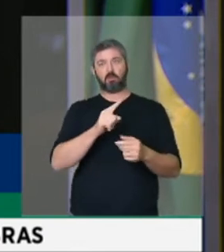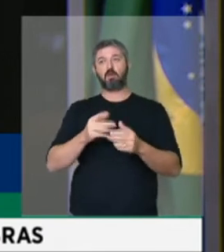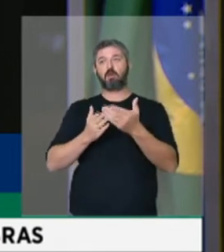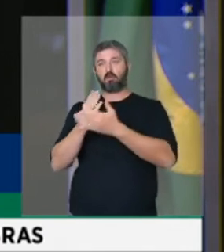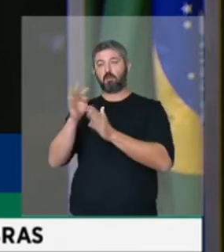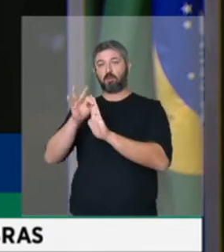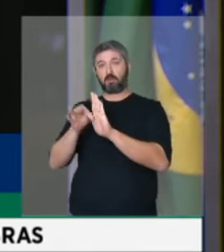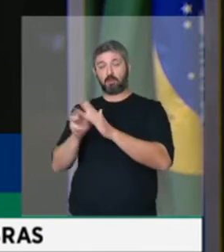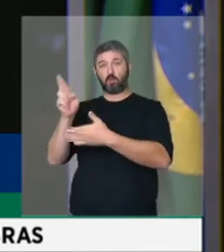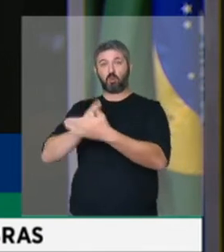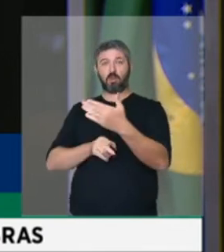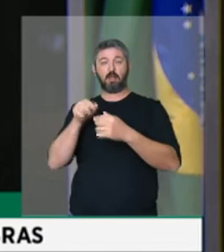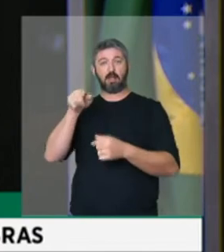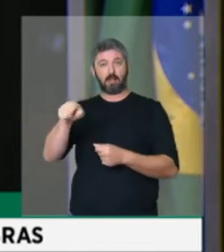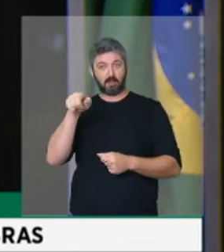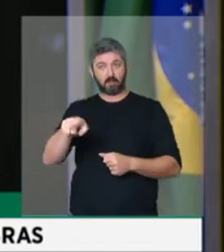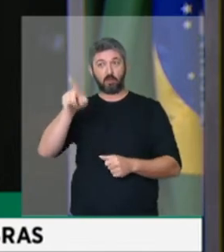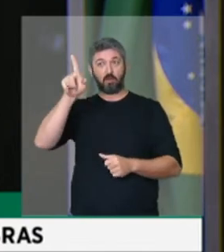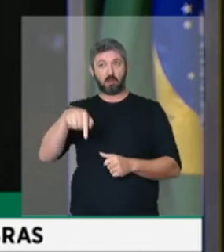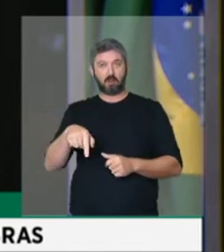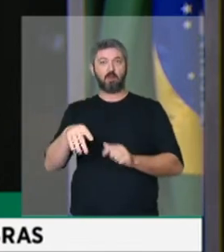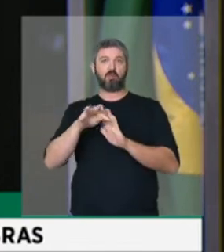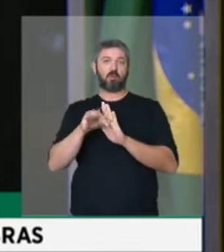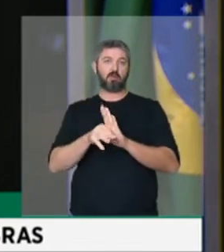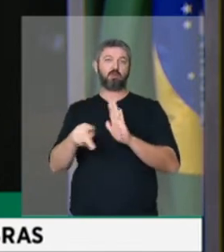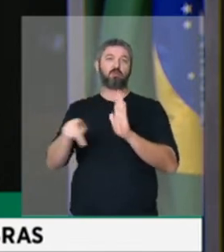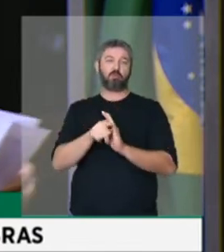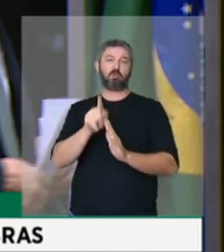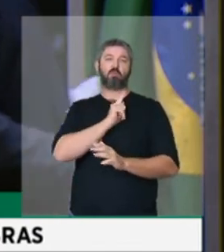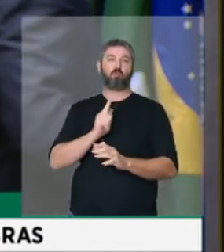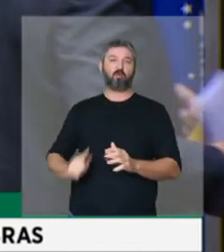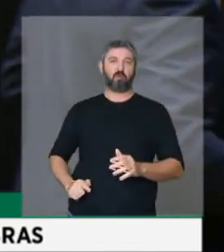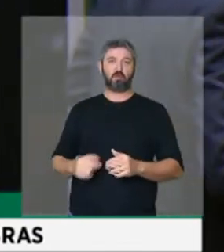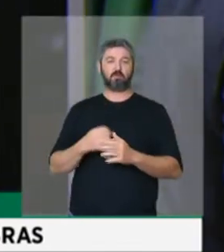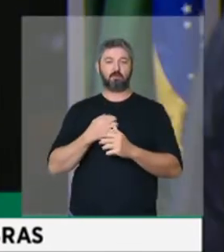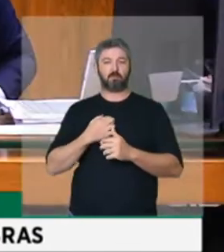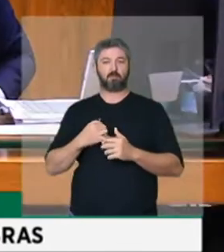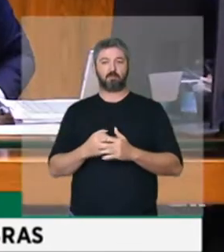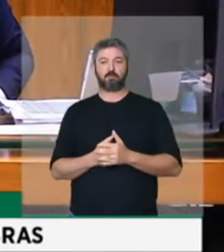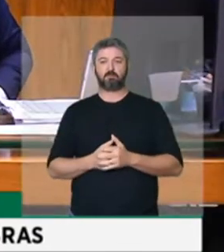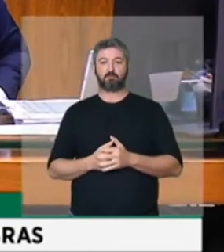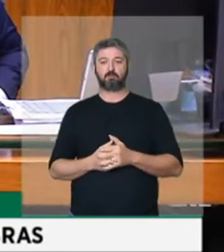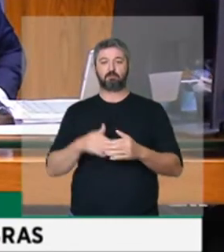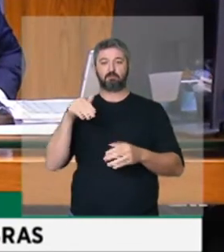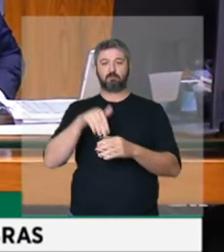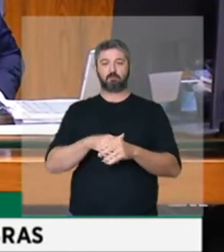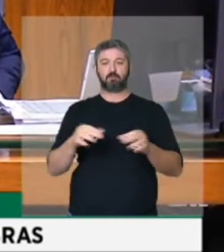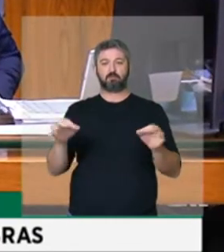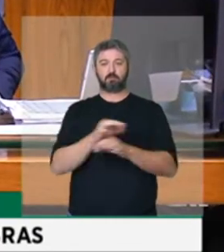ESTÁ , A QUEM TIVER VOTANDO CONOSCO NESSA MATÉRIA ESTAR RAV FAZENDO UM BEM PARA O BRASIL, NÓS FAREMOS A VOTAÇÃO PORTANTO DO TEXTO DO